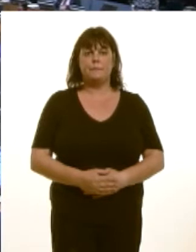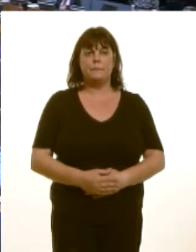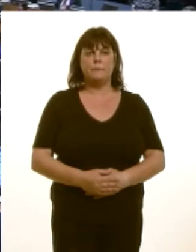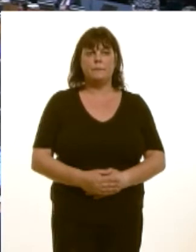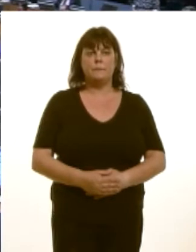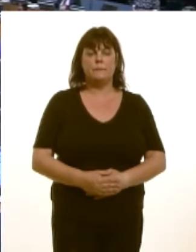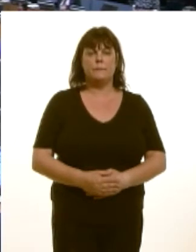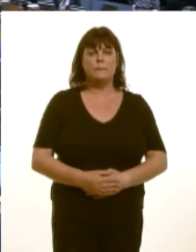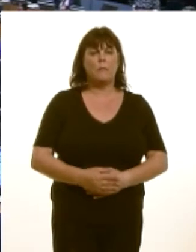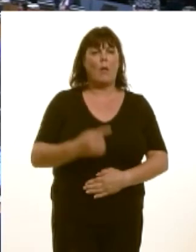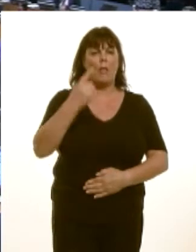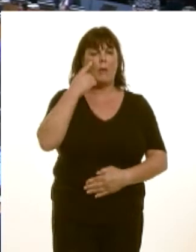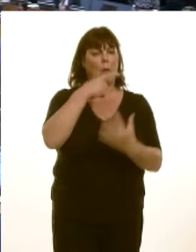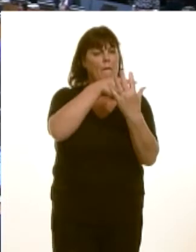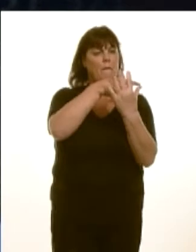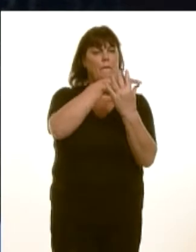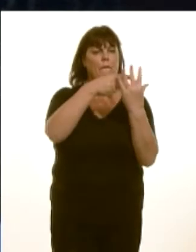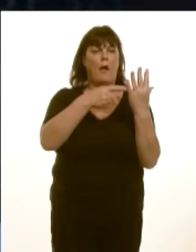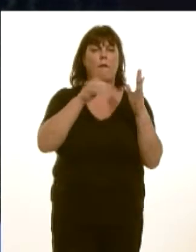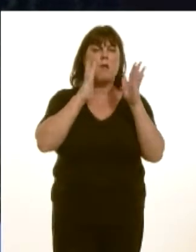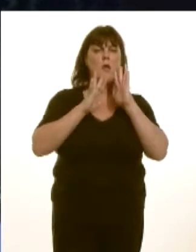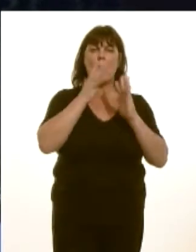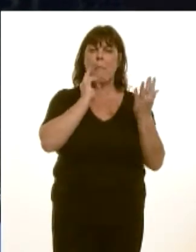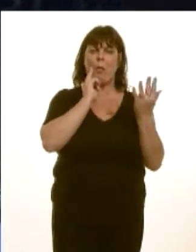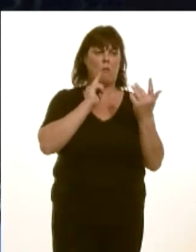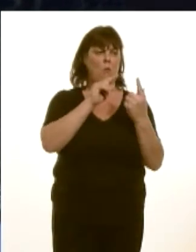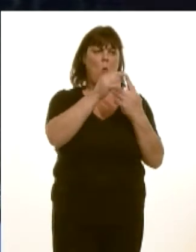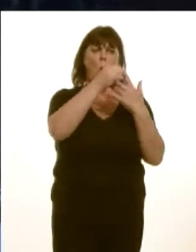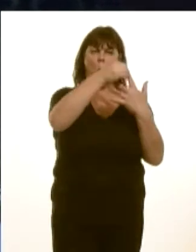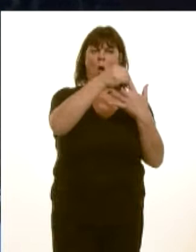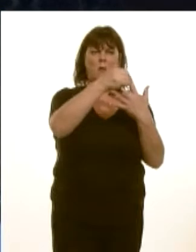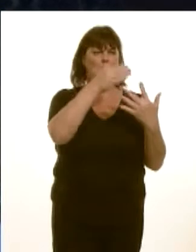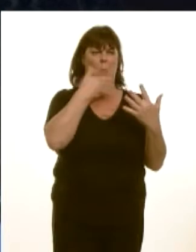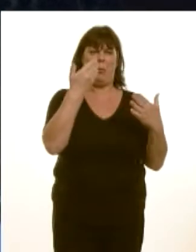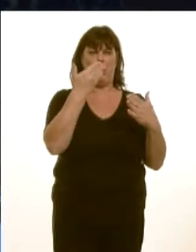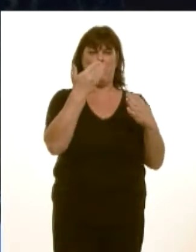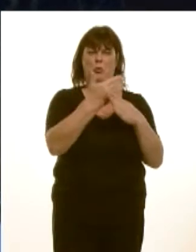Nghymru yn ddi-waith, mae’n siwr eich bod chi wedi gweld bod rhaglen eich Llywodraeth